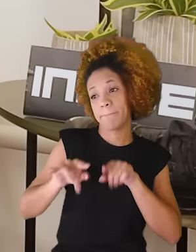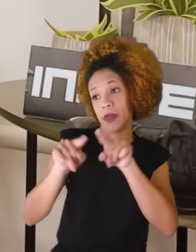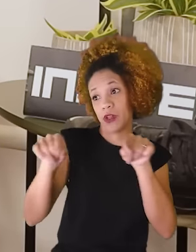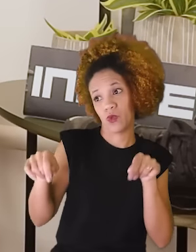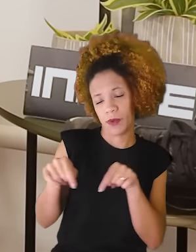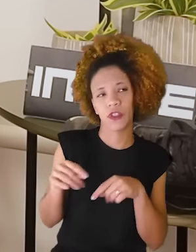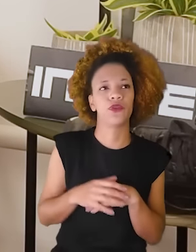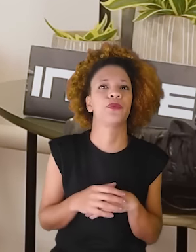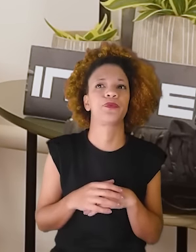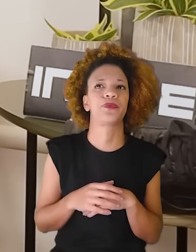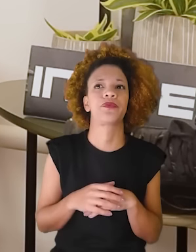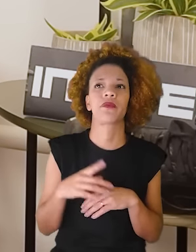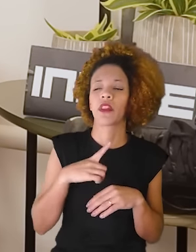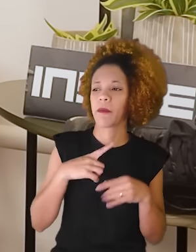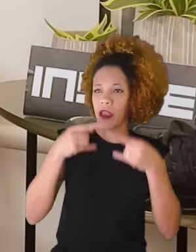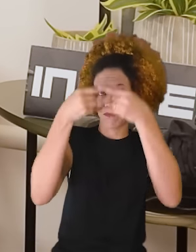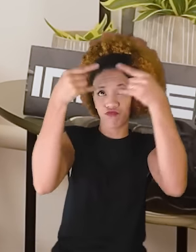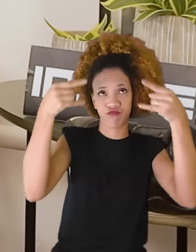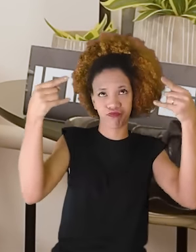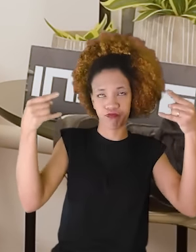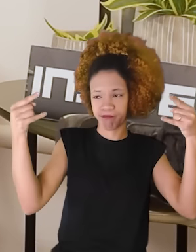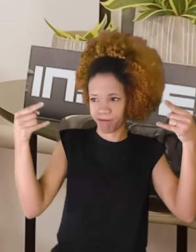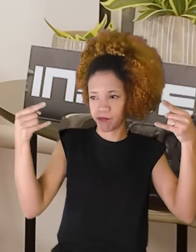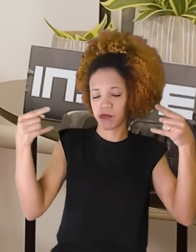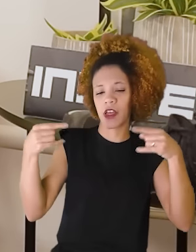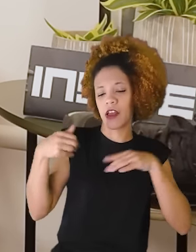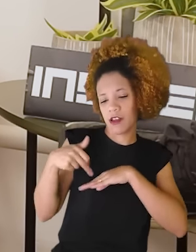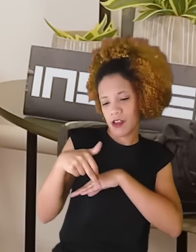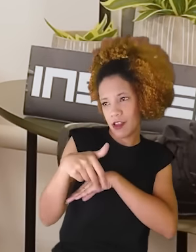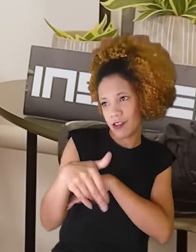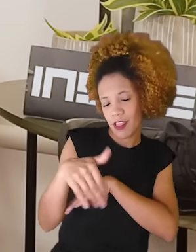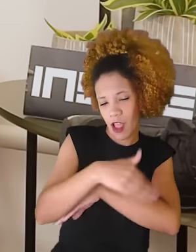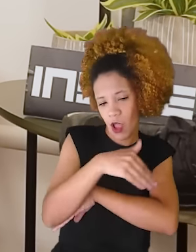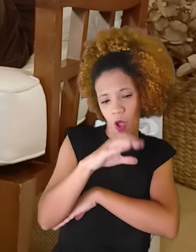isso sim uma vez eu passei uma faixa também na praia de Copacabana se você viu esse que passava